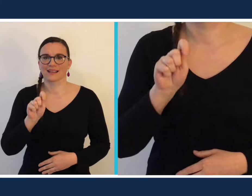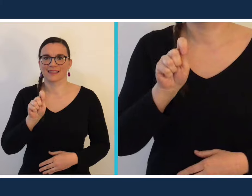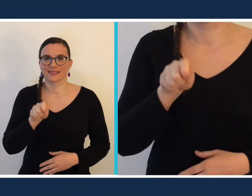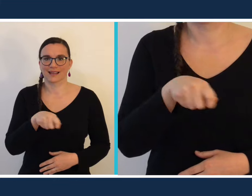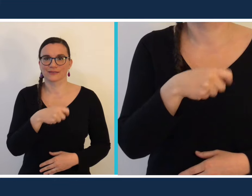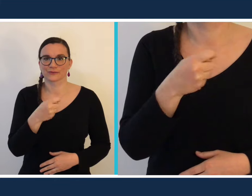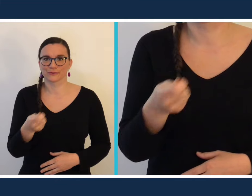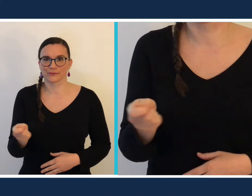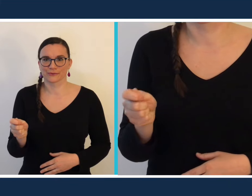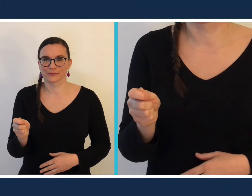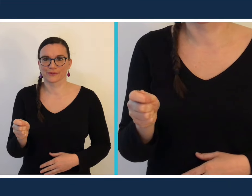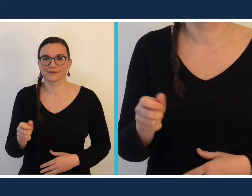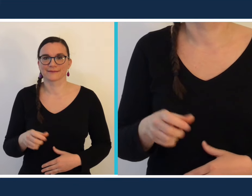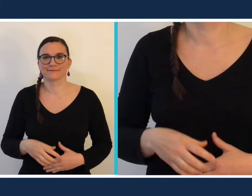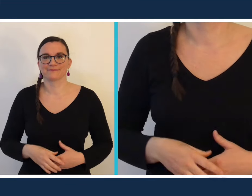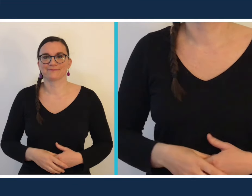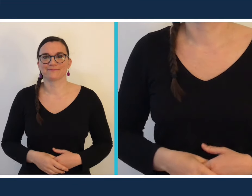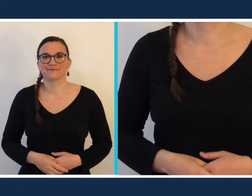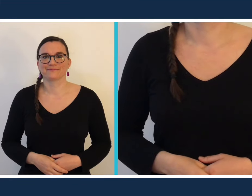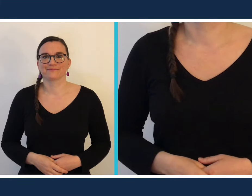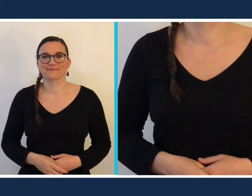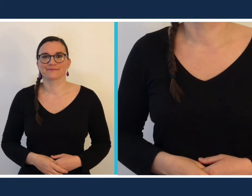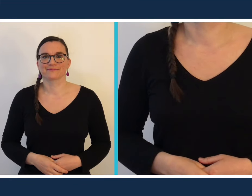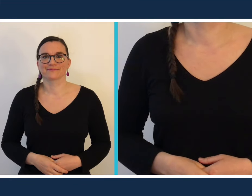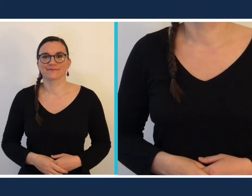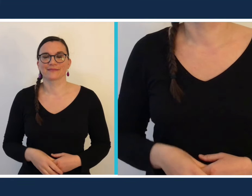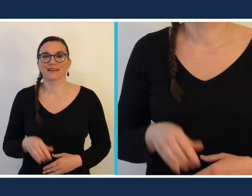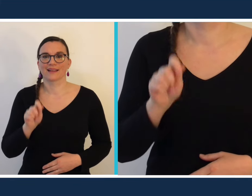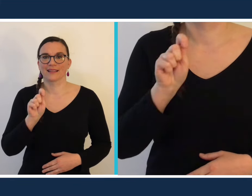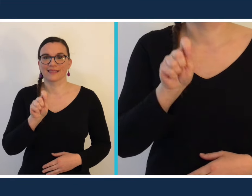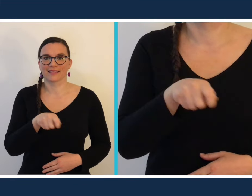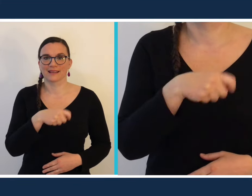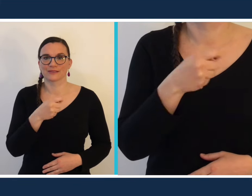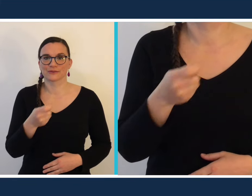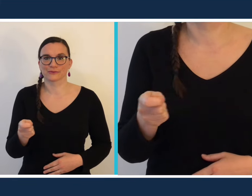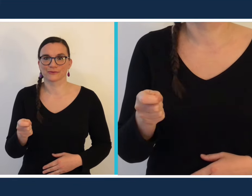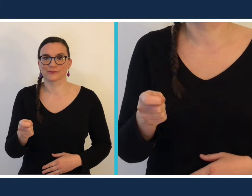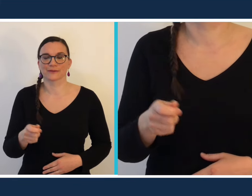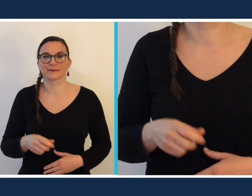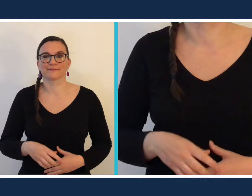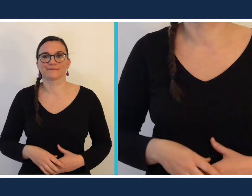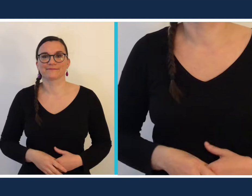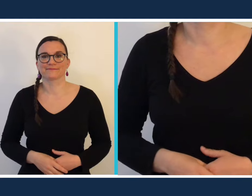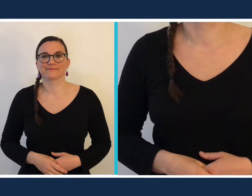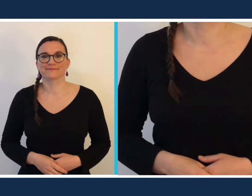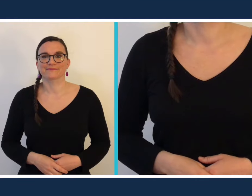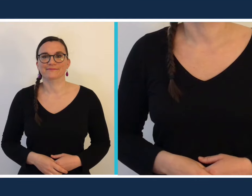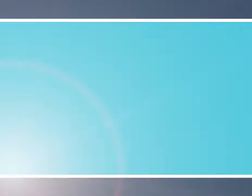[Nature]